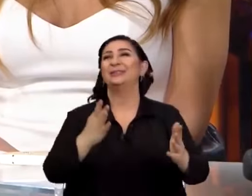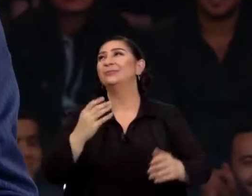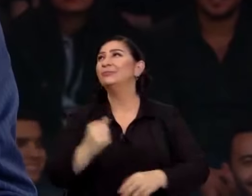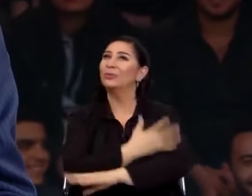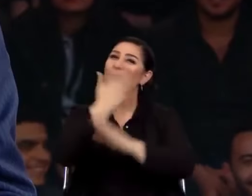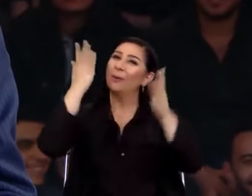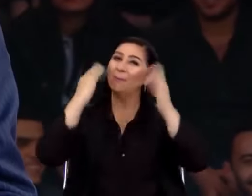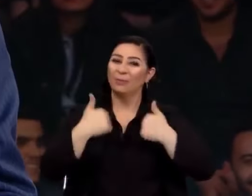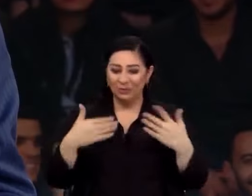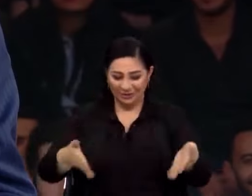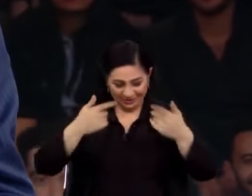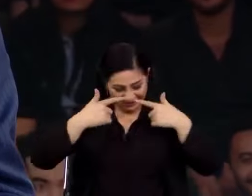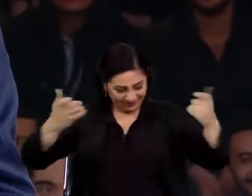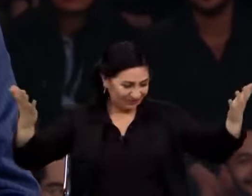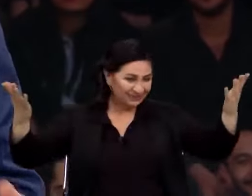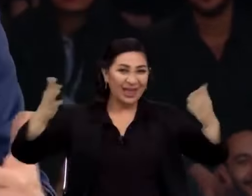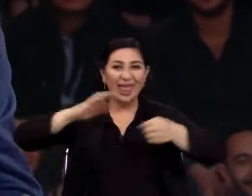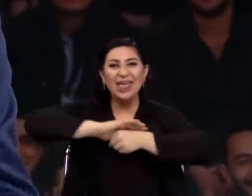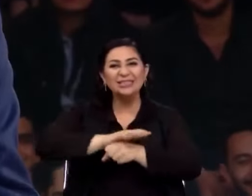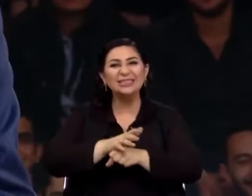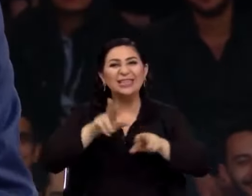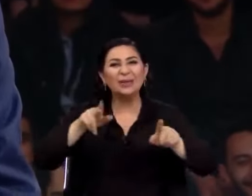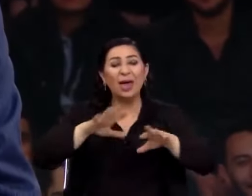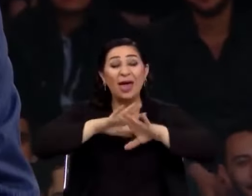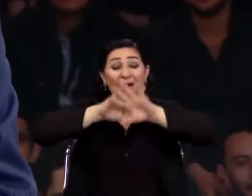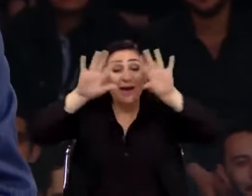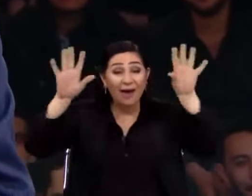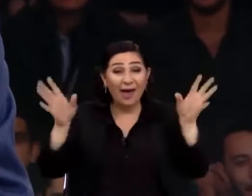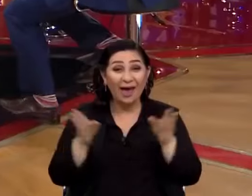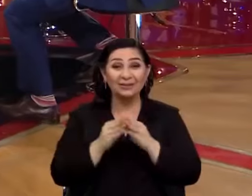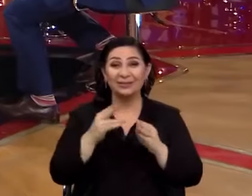arıyorum ben burada gibi bir duygu oluyor her şey çünkü e kızlara yönelik